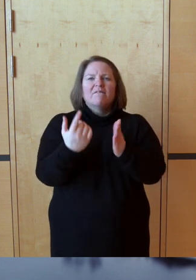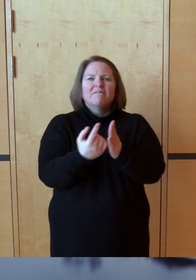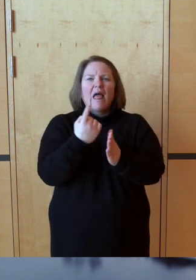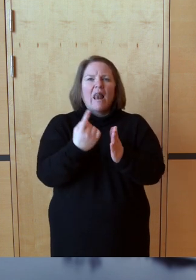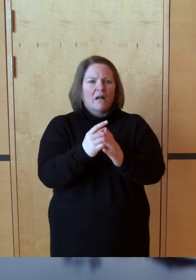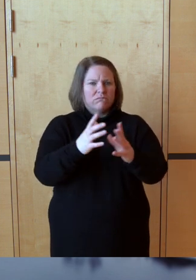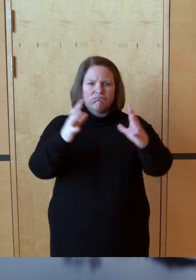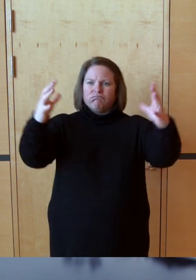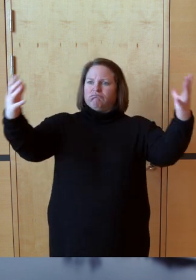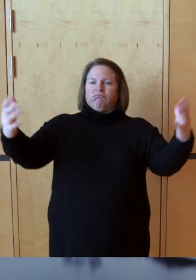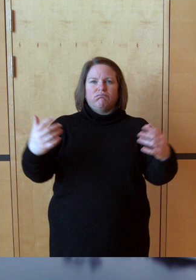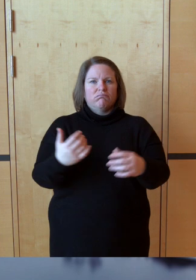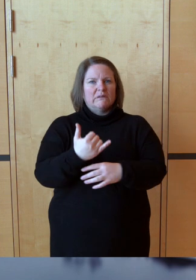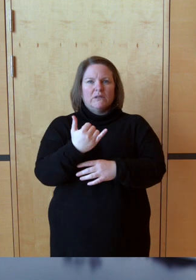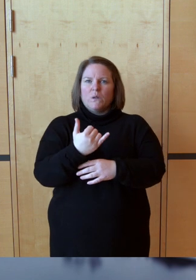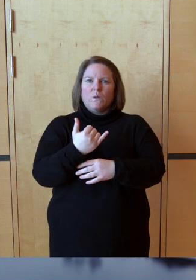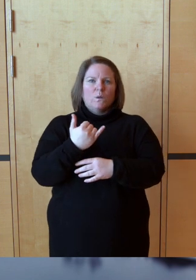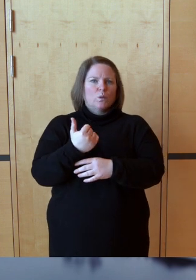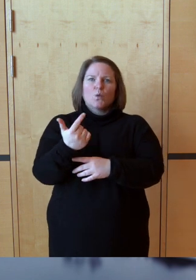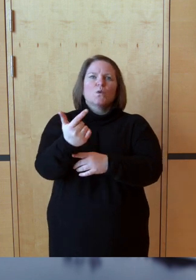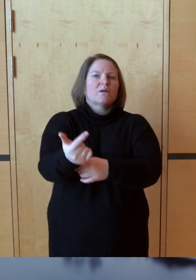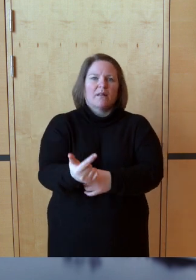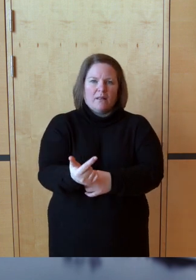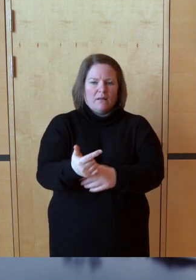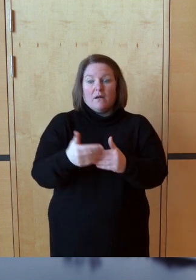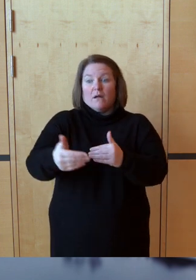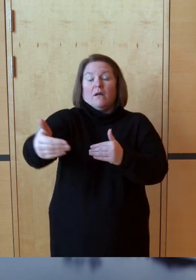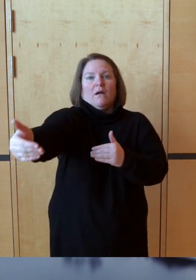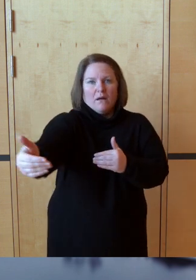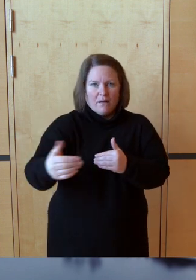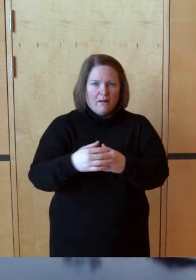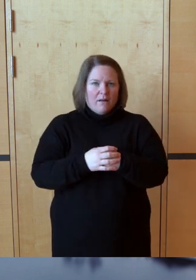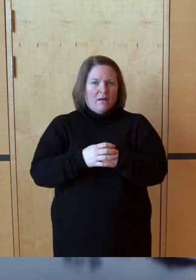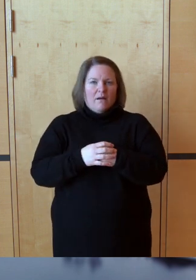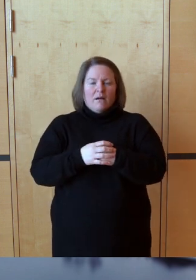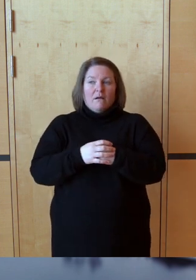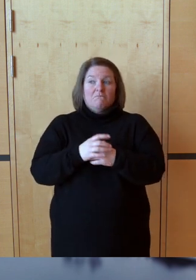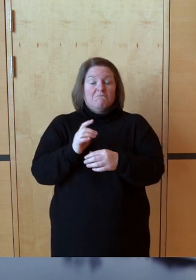15 år ända till kommunen att det kanske nästan dubbelt så många in